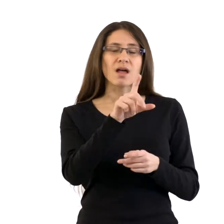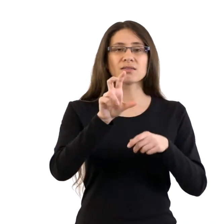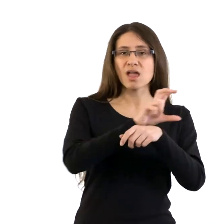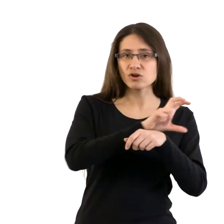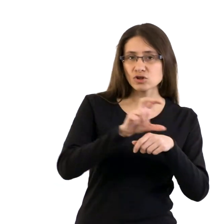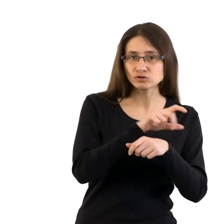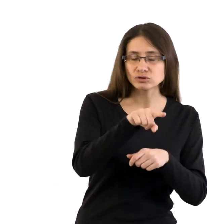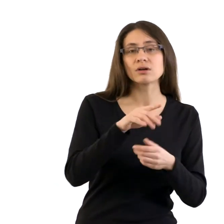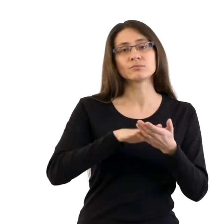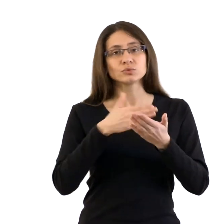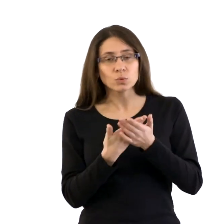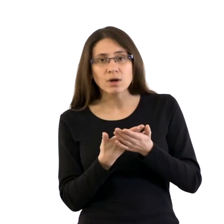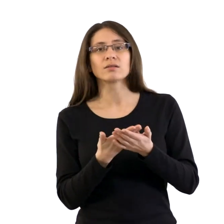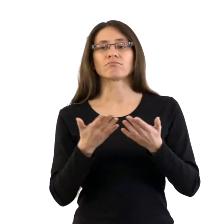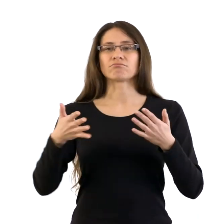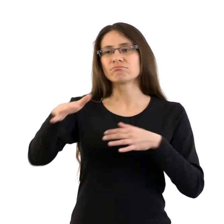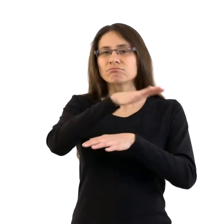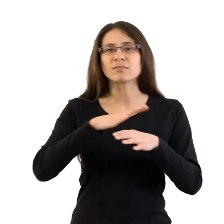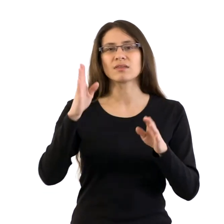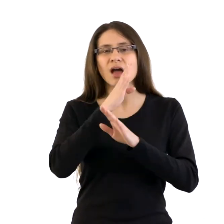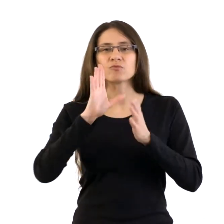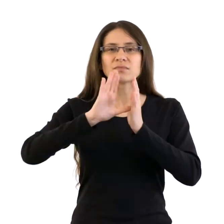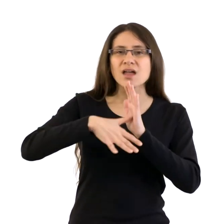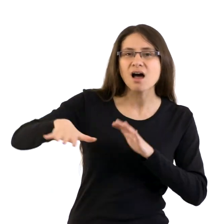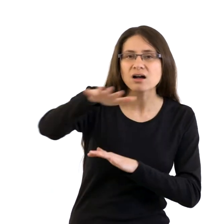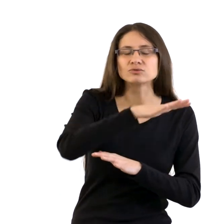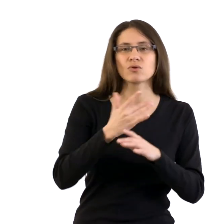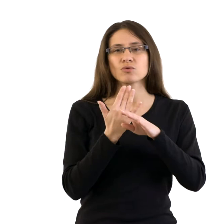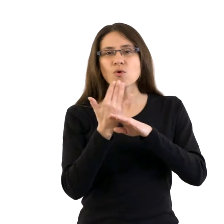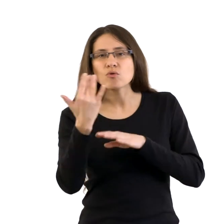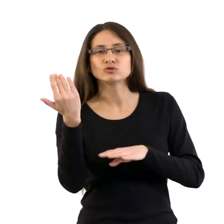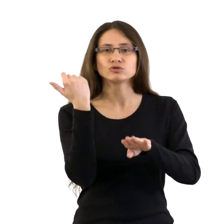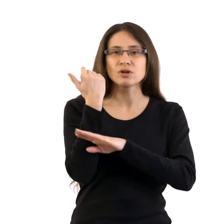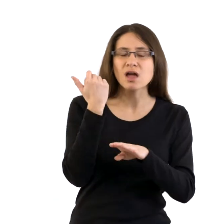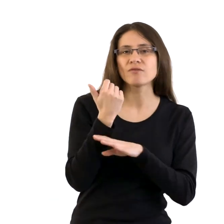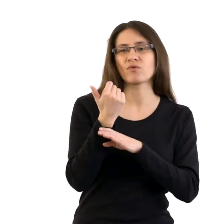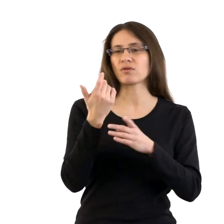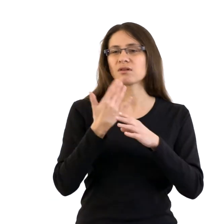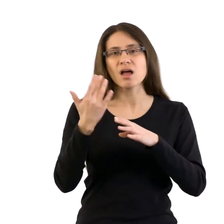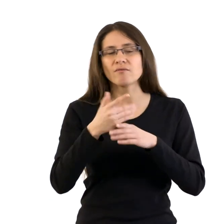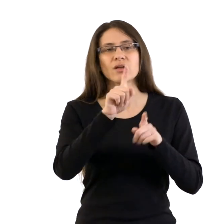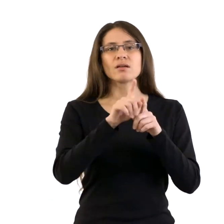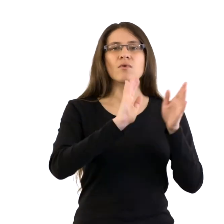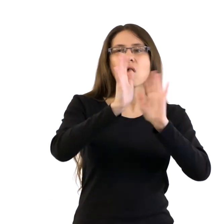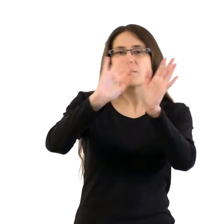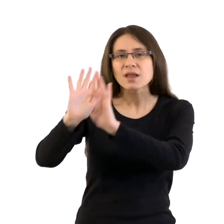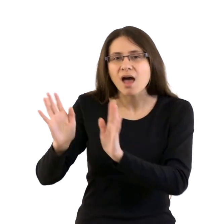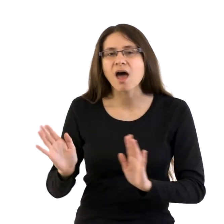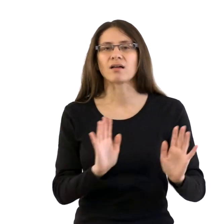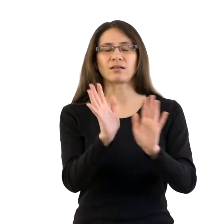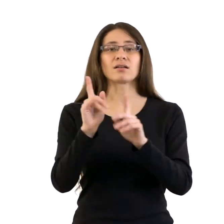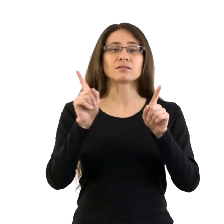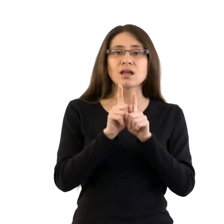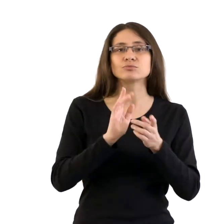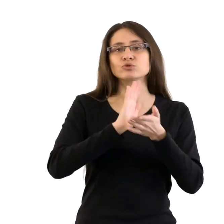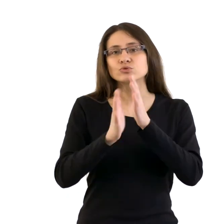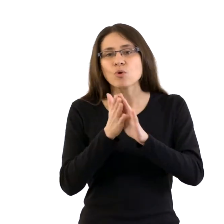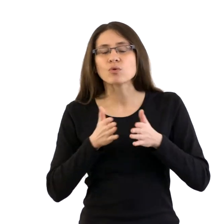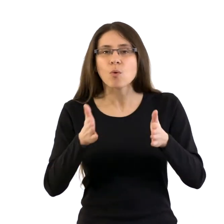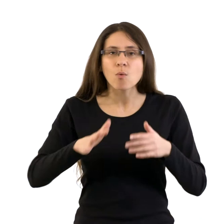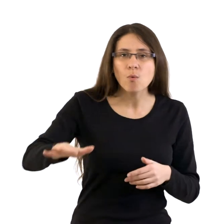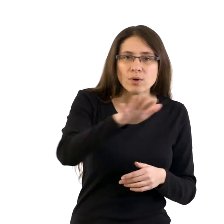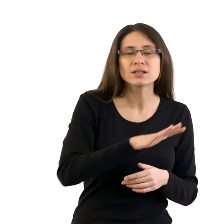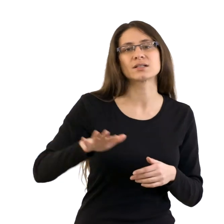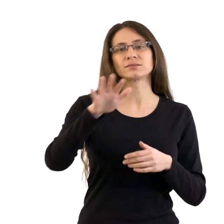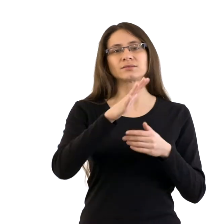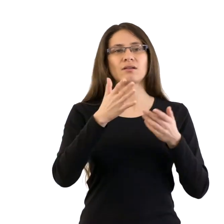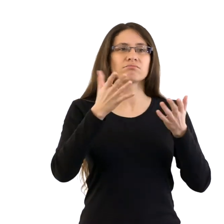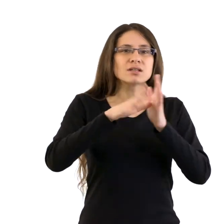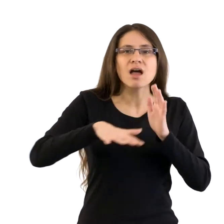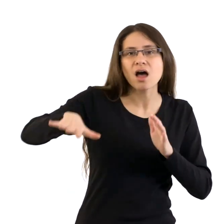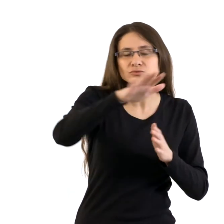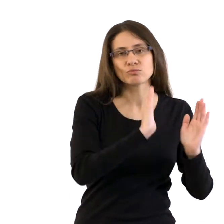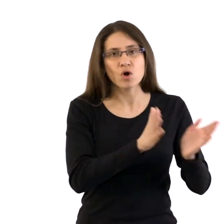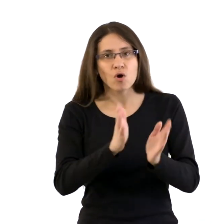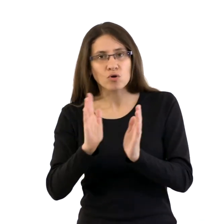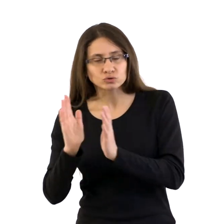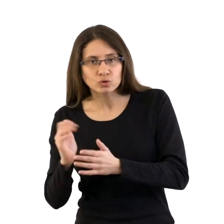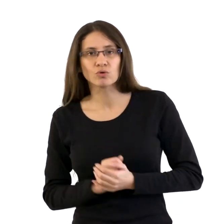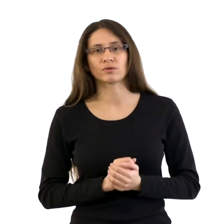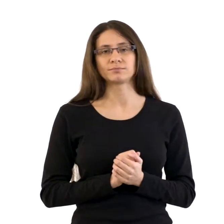Usługi techniczne mogą dotyczyć np. utrzymywania zieleni miejskiej (drzew, roślin) i innych prac porządkowych (ulice, miasta itp)